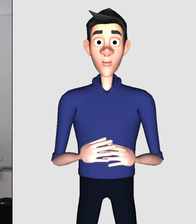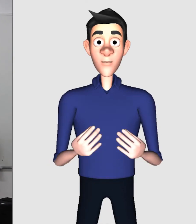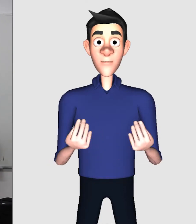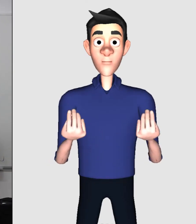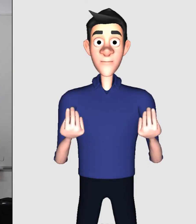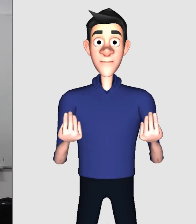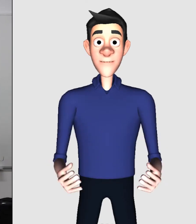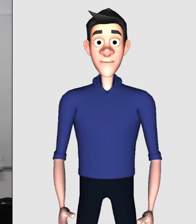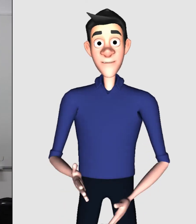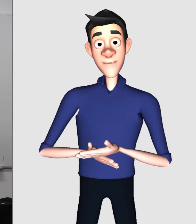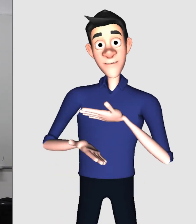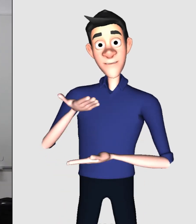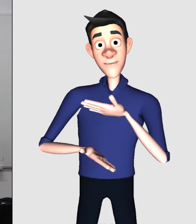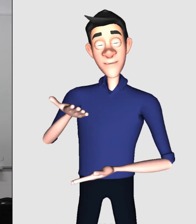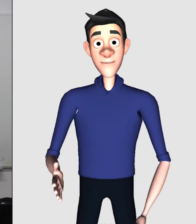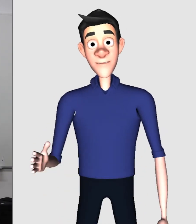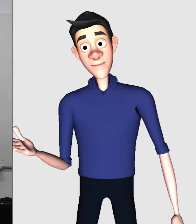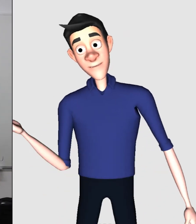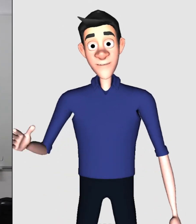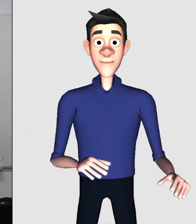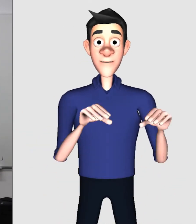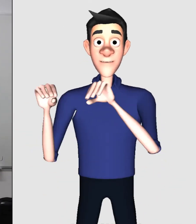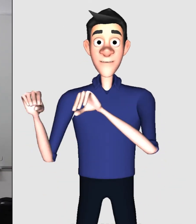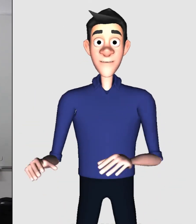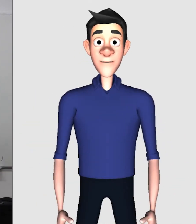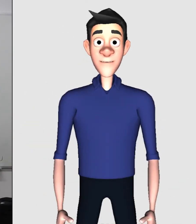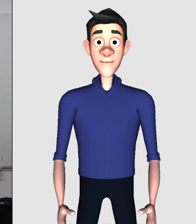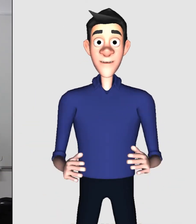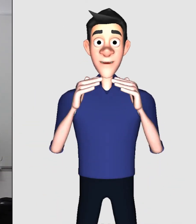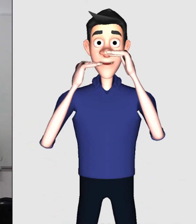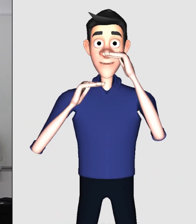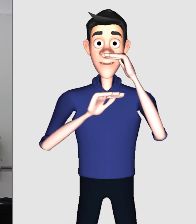Vamos igualar ela com k equivalente vezes x